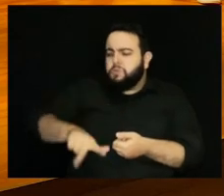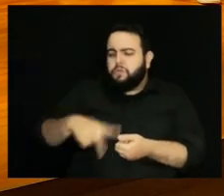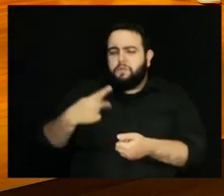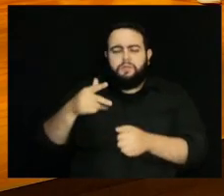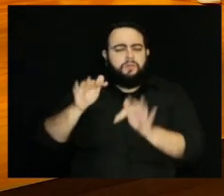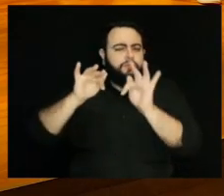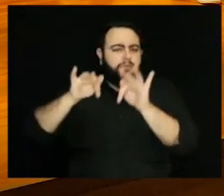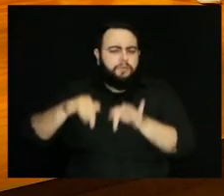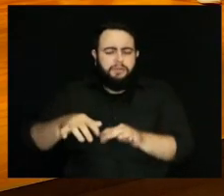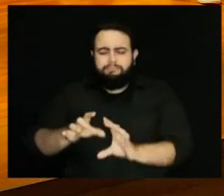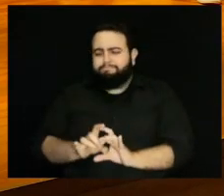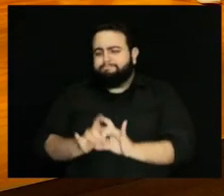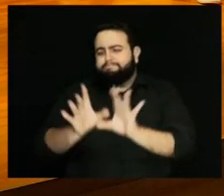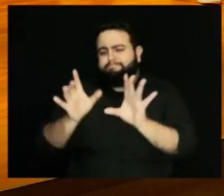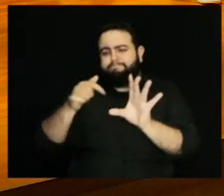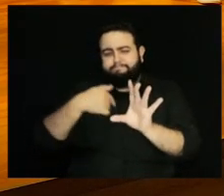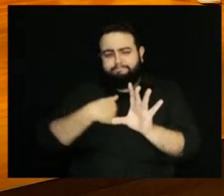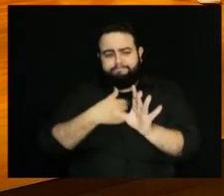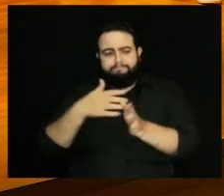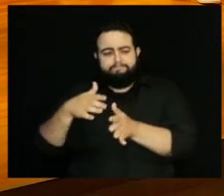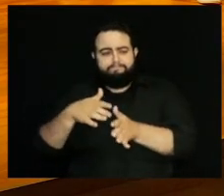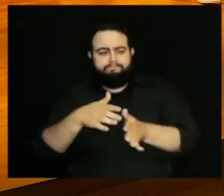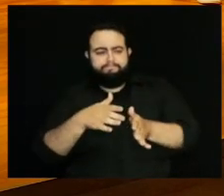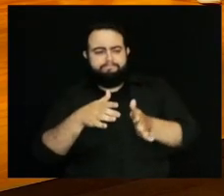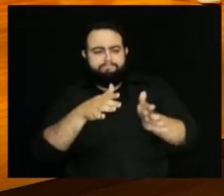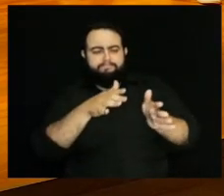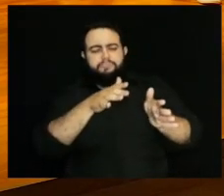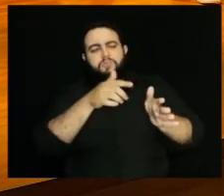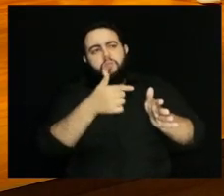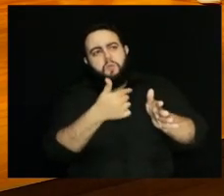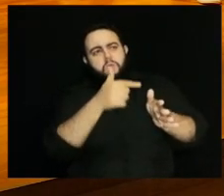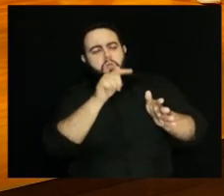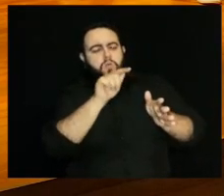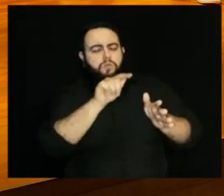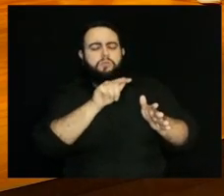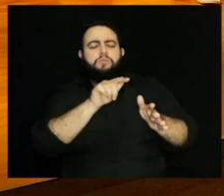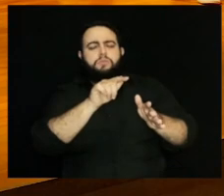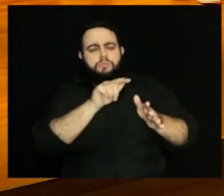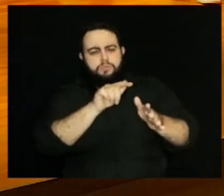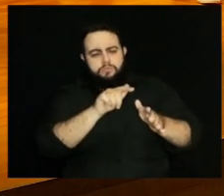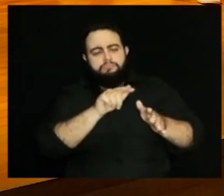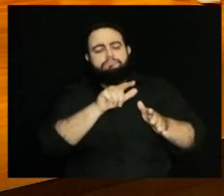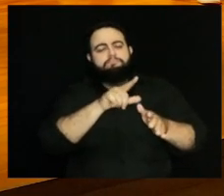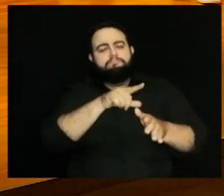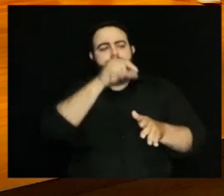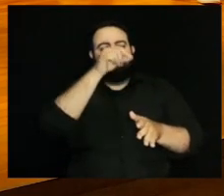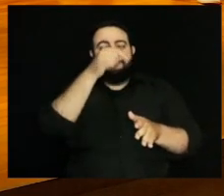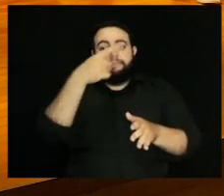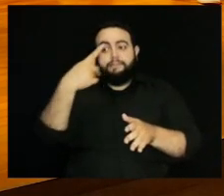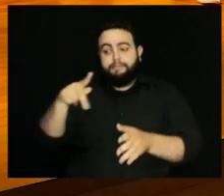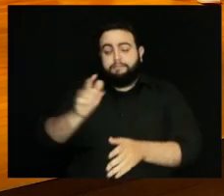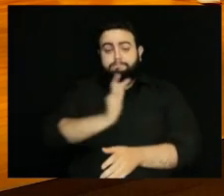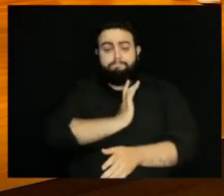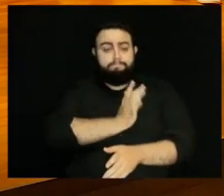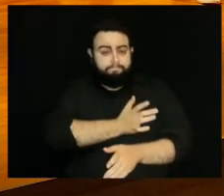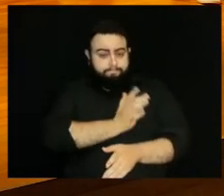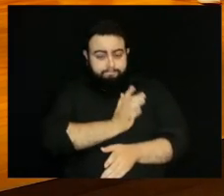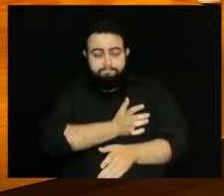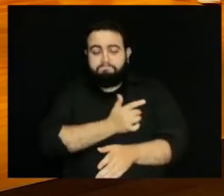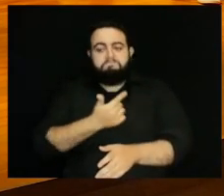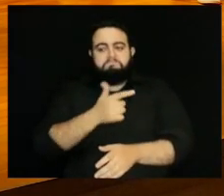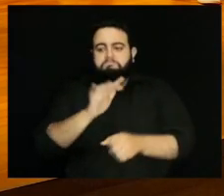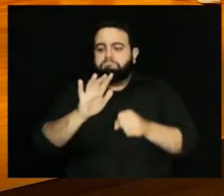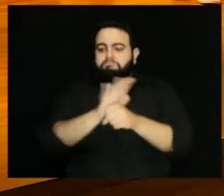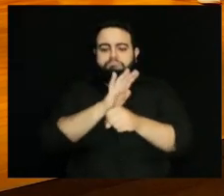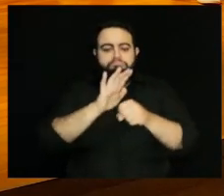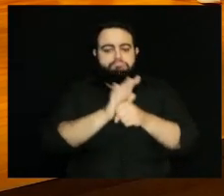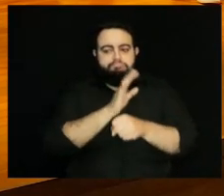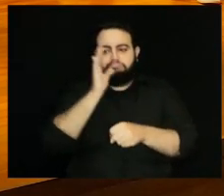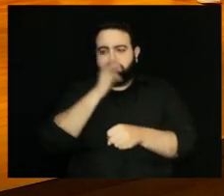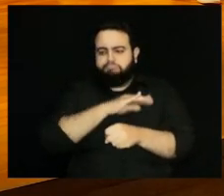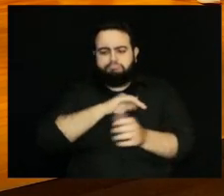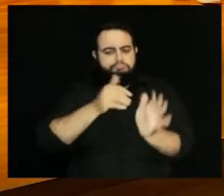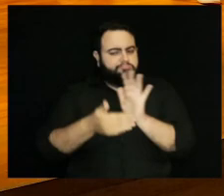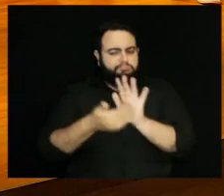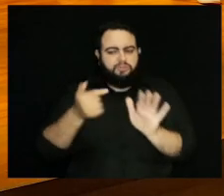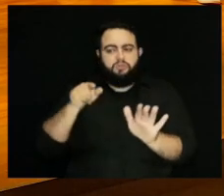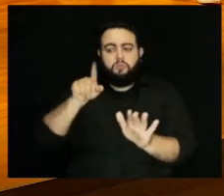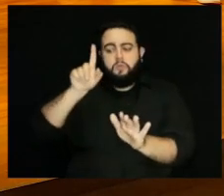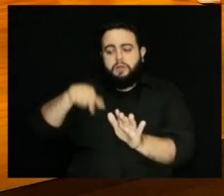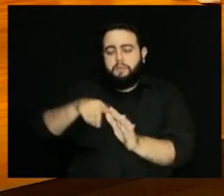deixa Pierrot por um aArlequim. No teu coração não cabe esse mal, tu serás minha nesse